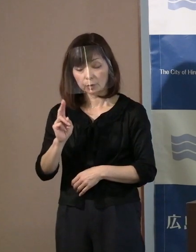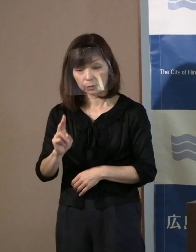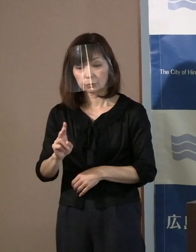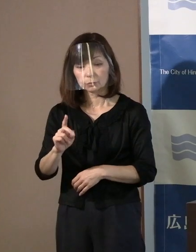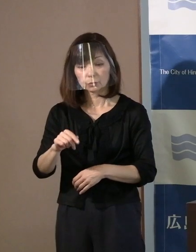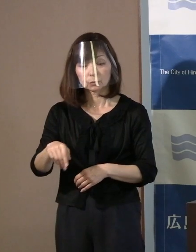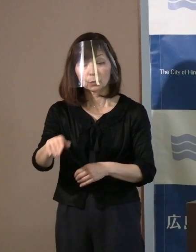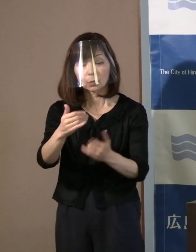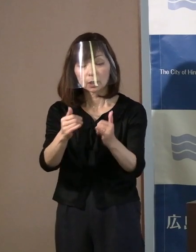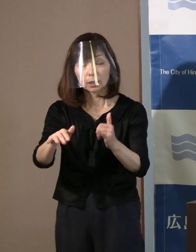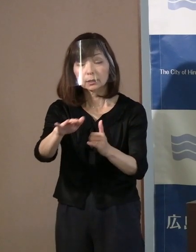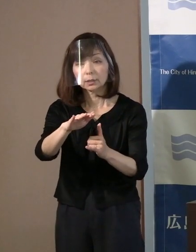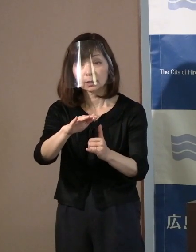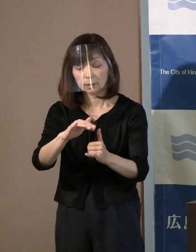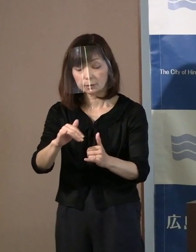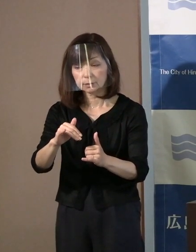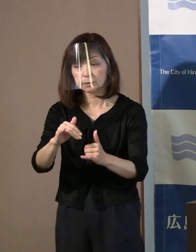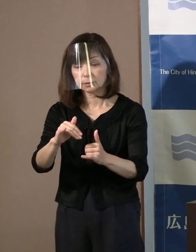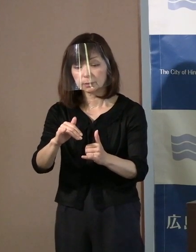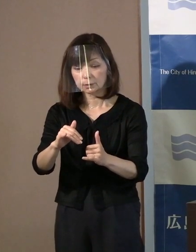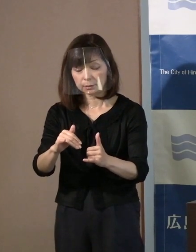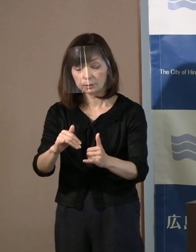持ってこられるということも 承知しておりますけれども､